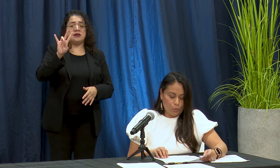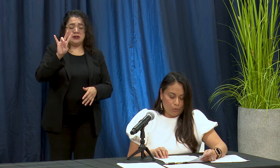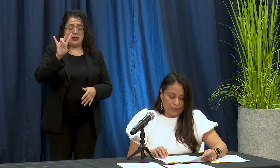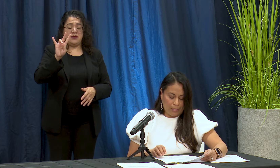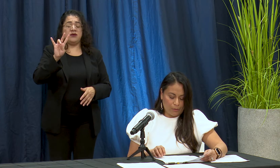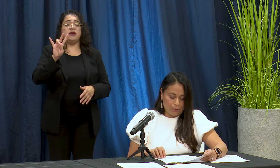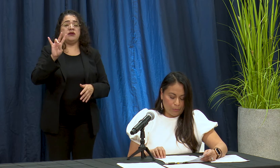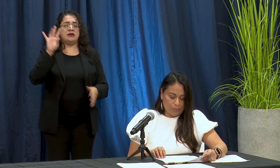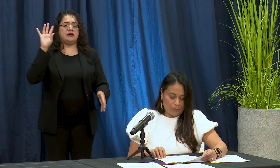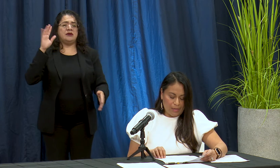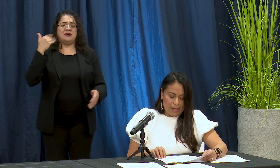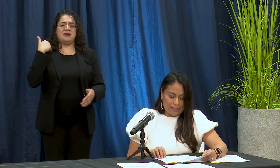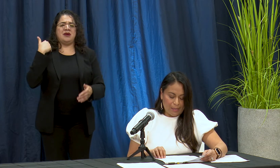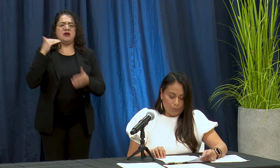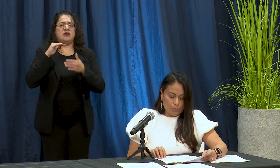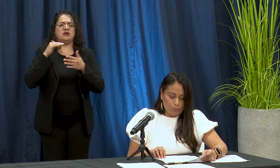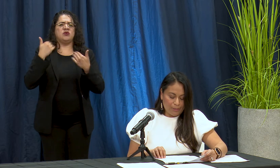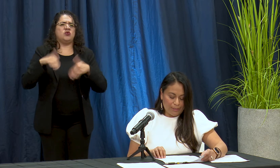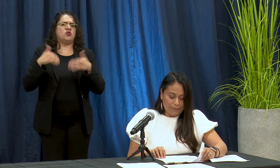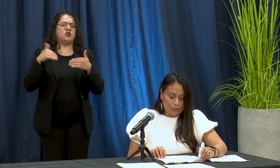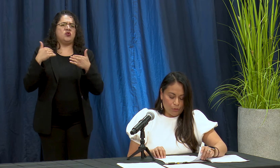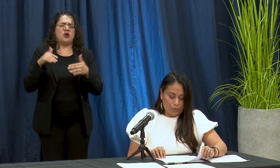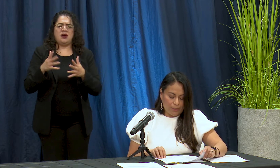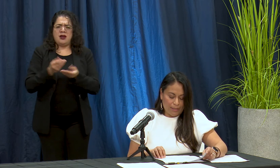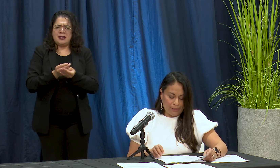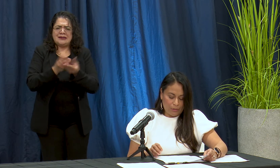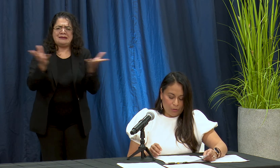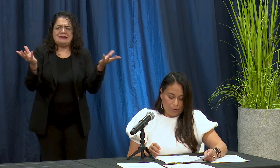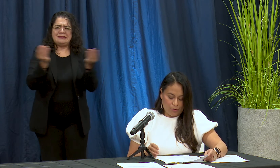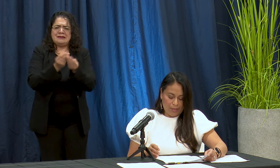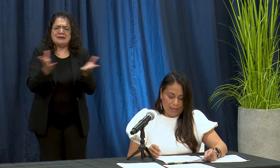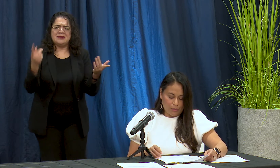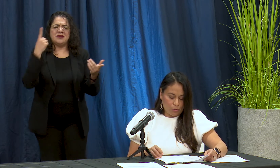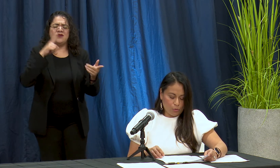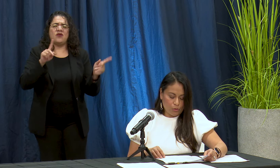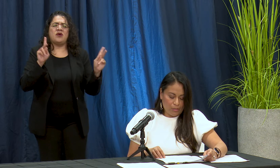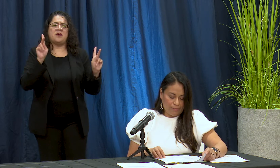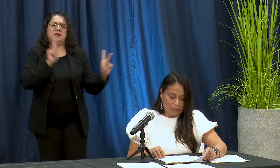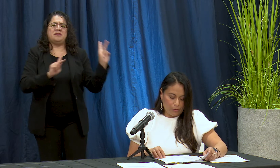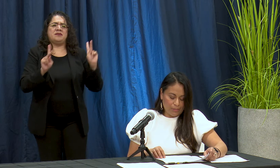communitary o's estamos muy status fellows con el éxito de estos eventos